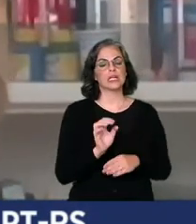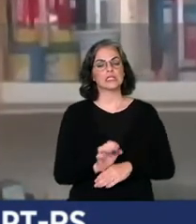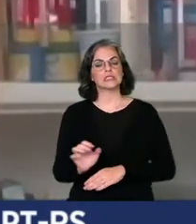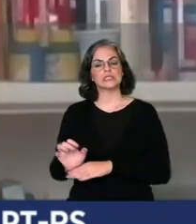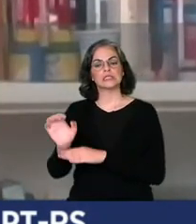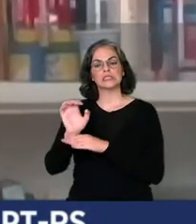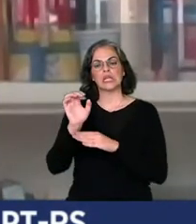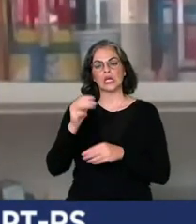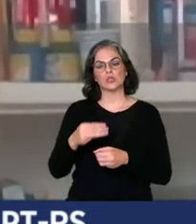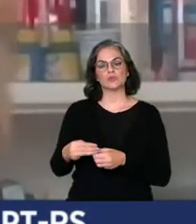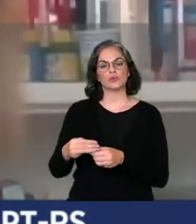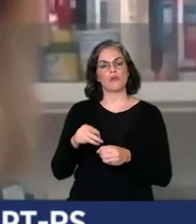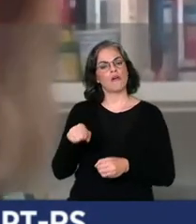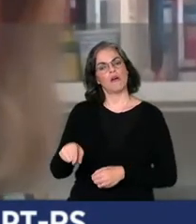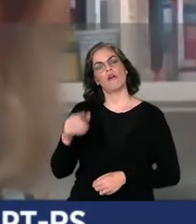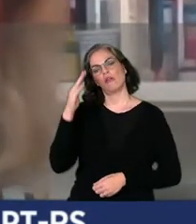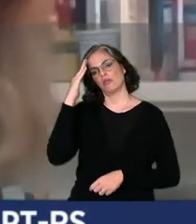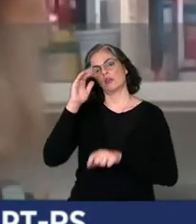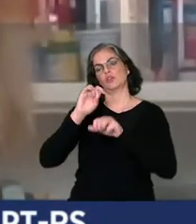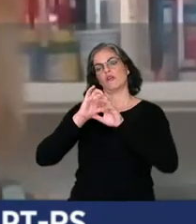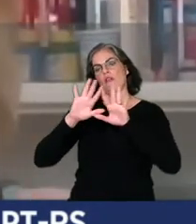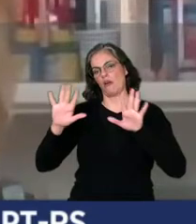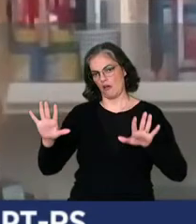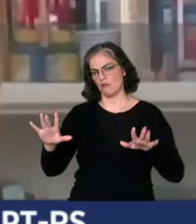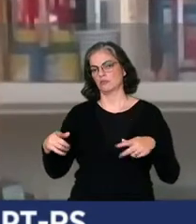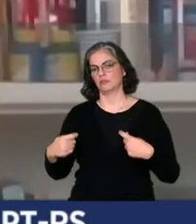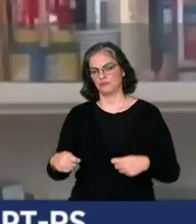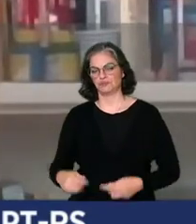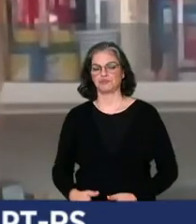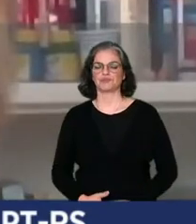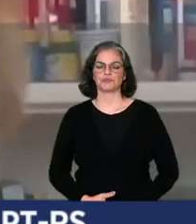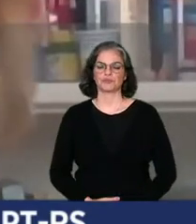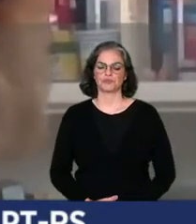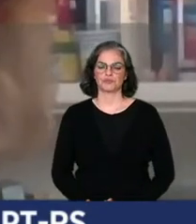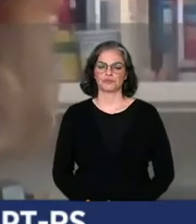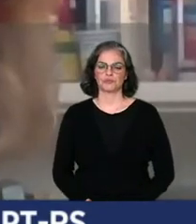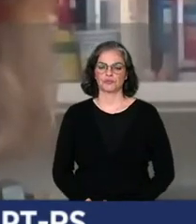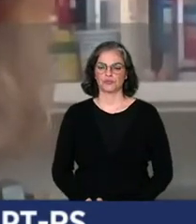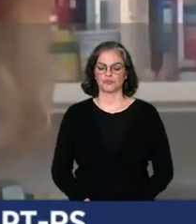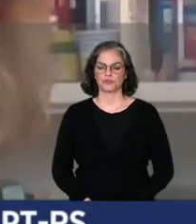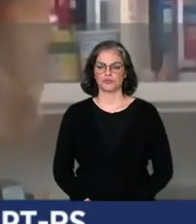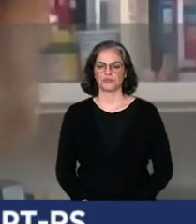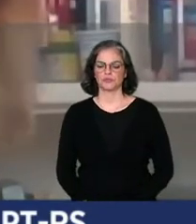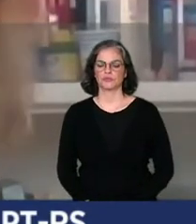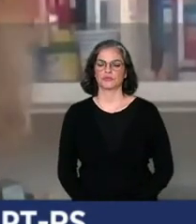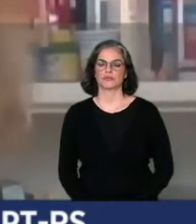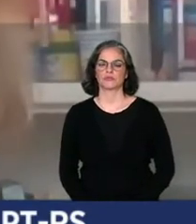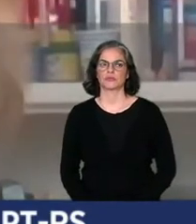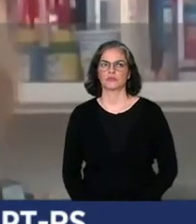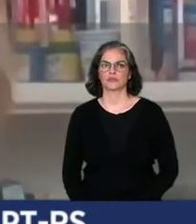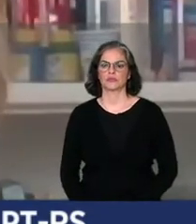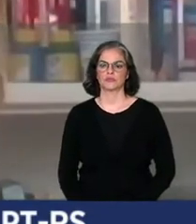MUNICÍPIOS QUE TÊM UMA CONTENÇÃO MAIS CLARA DO SISTEMA. ALÉM DISSO EU CONSIDERO FUNDAMENTAL QUE NESSA VOTAÇÃO, NA MATÉRIA,